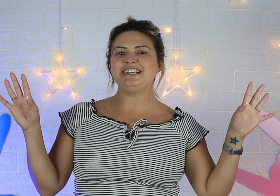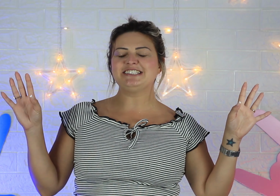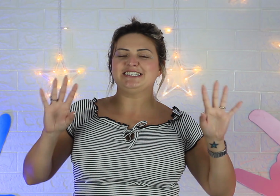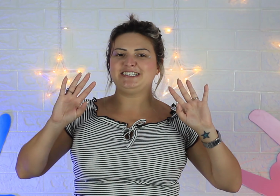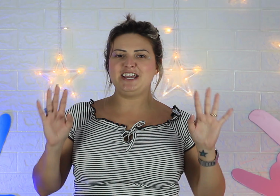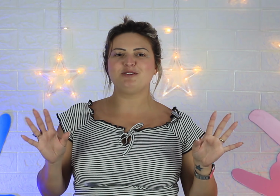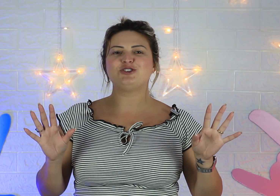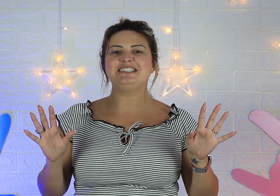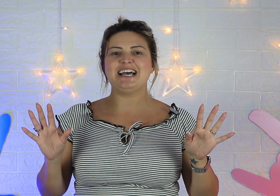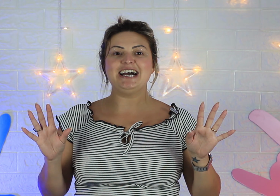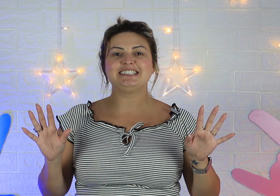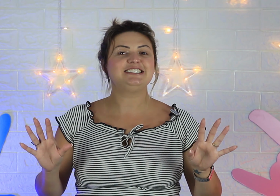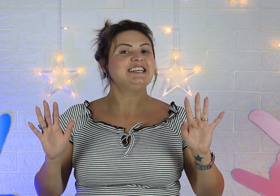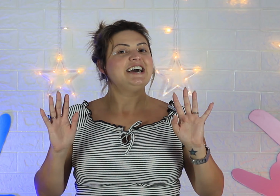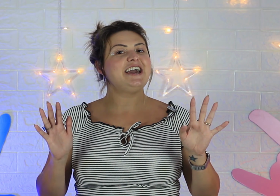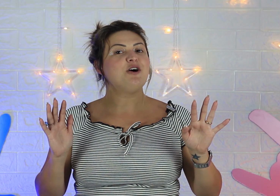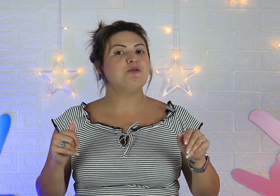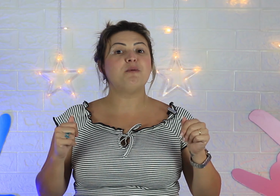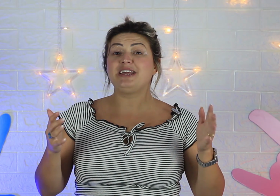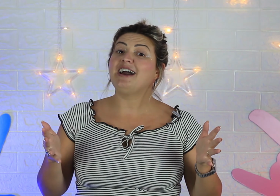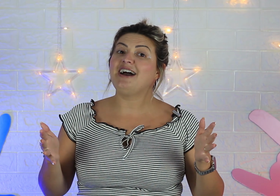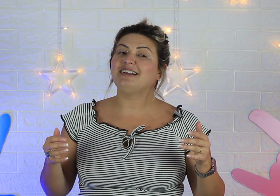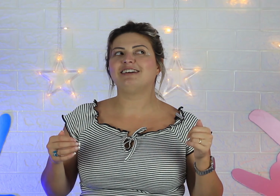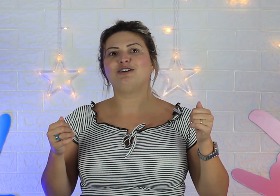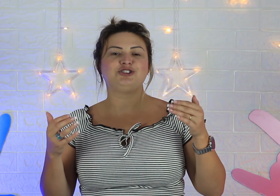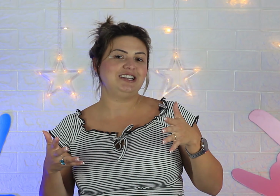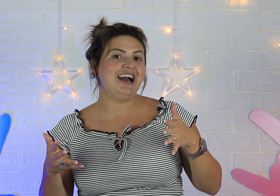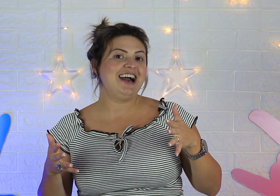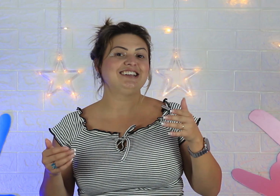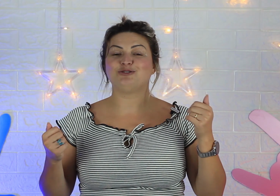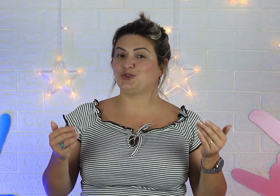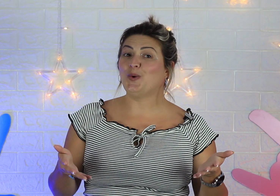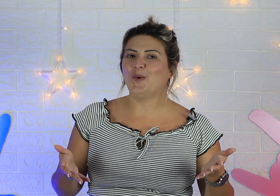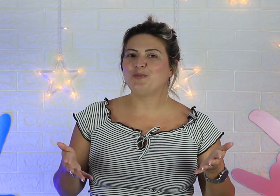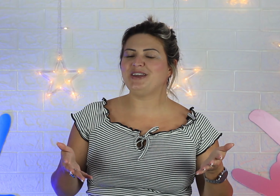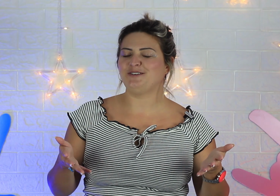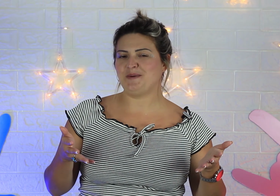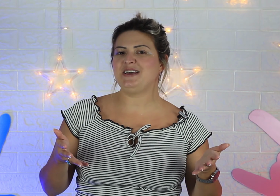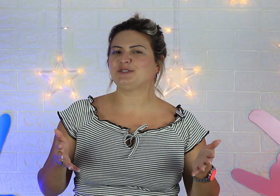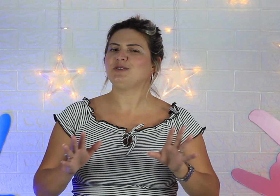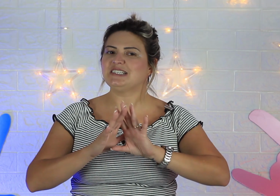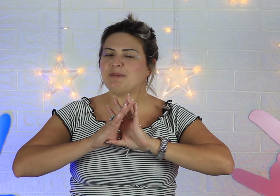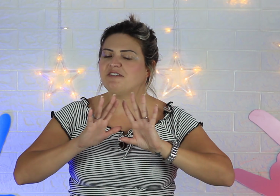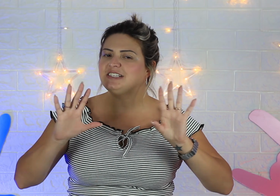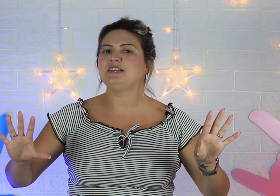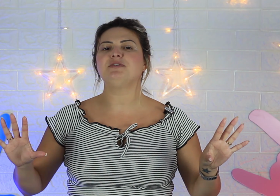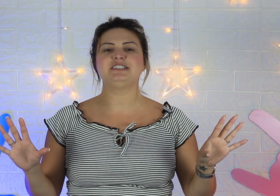bem-vindas sempre utilizadas é obrigada um de nada um desculpe não é mesmo Então essas palavrinhas